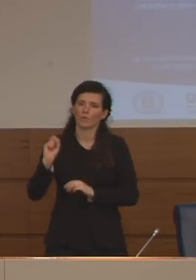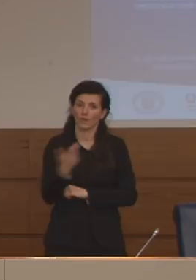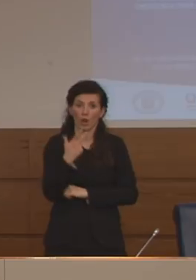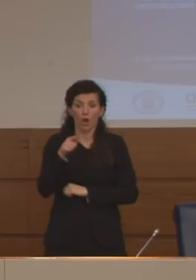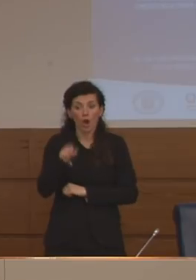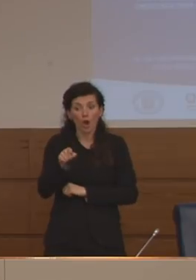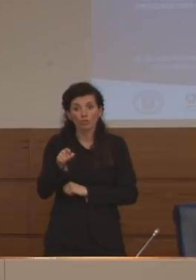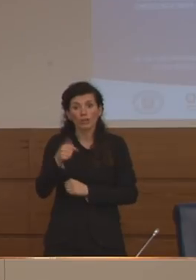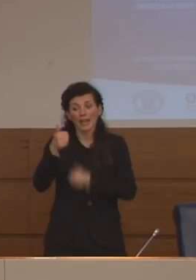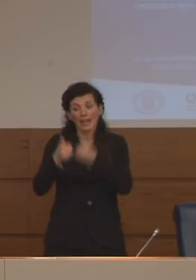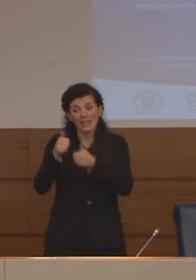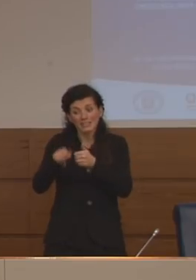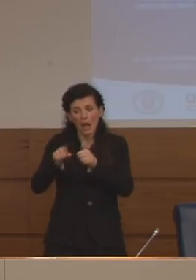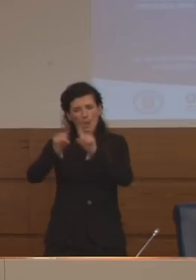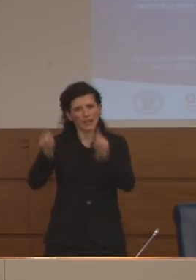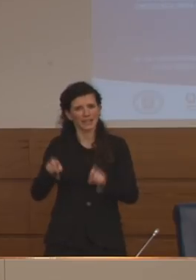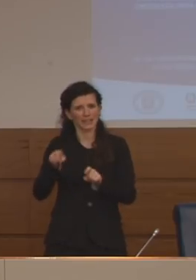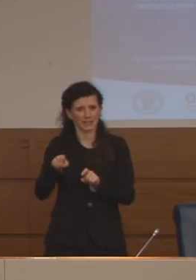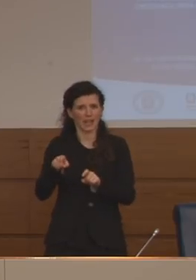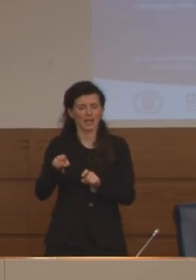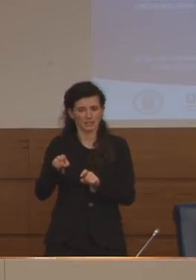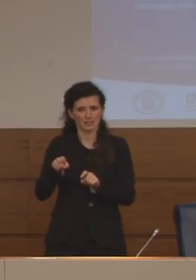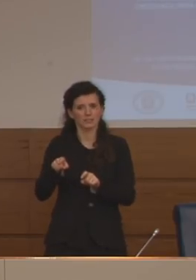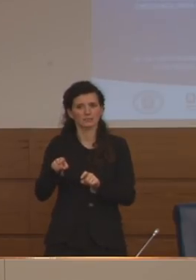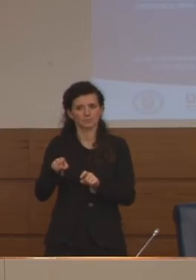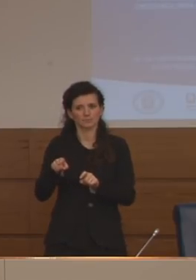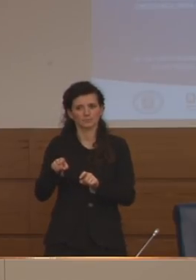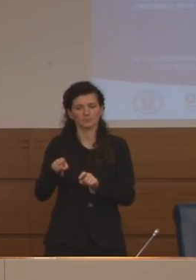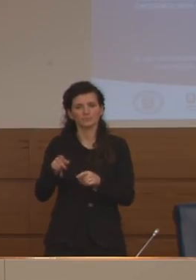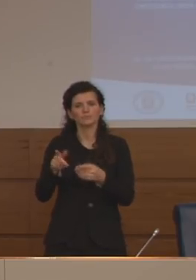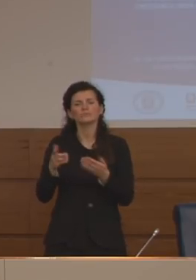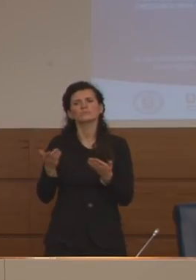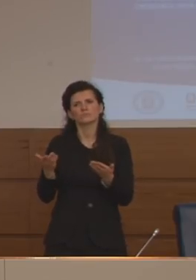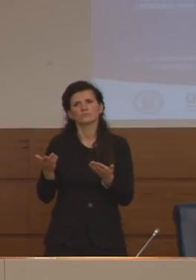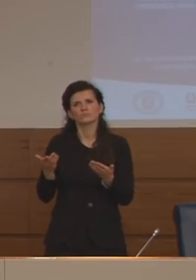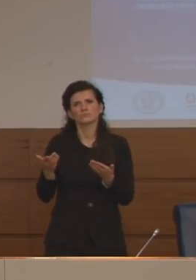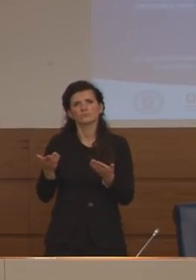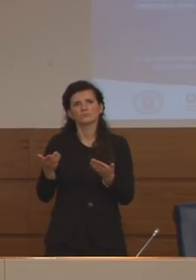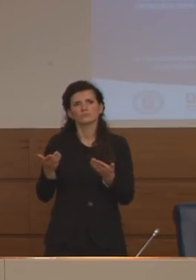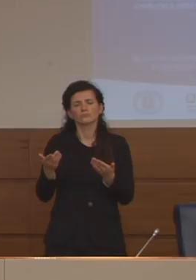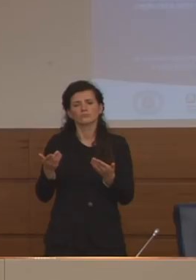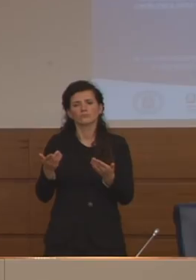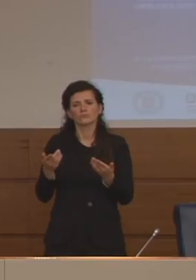Ma anche, per esempio, in qualche modo ovviare ad alcune carenze,